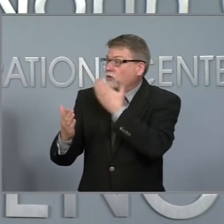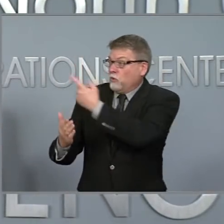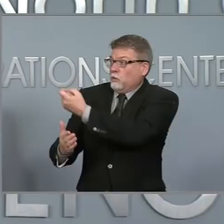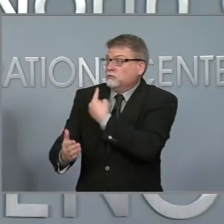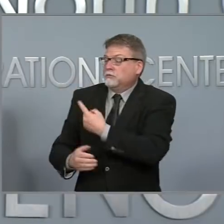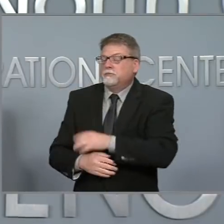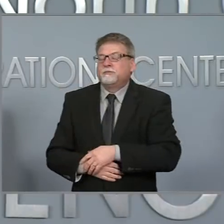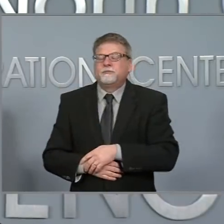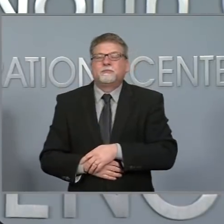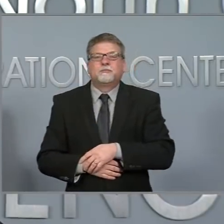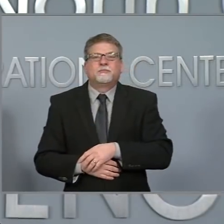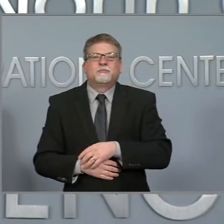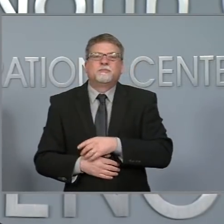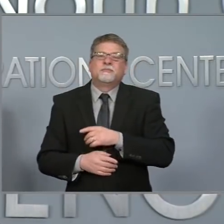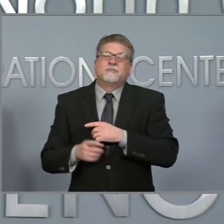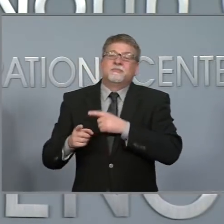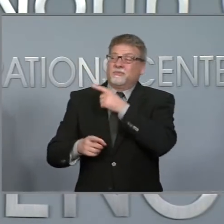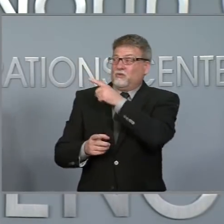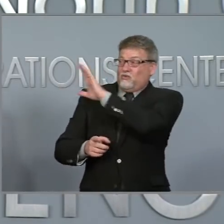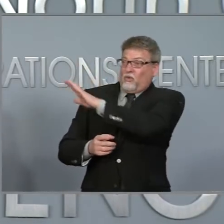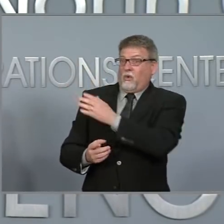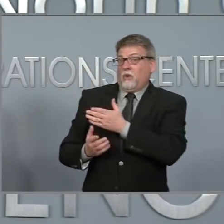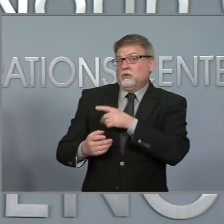y hable de por qué la